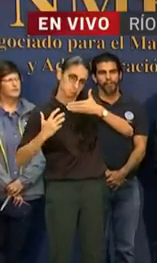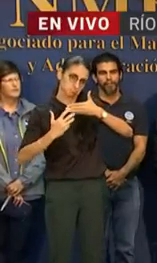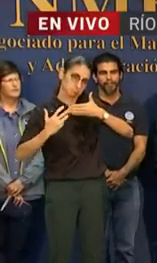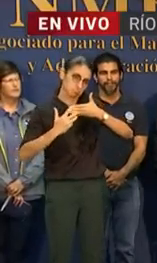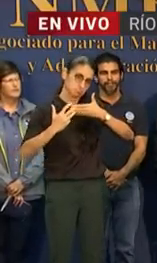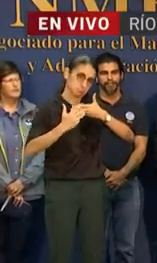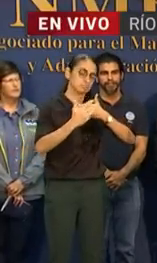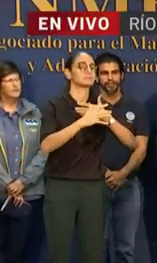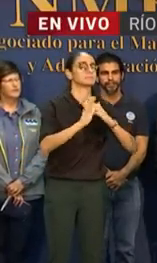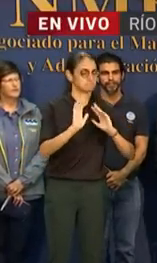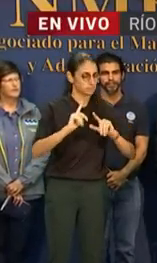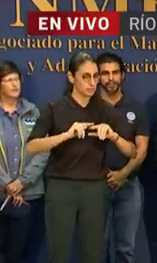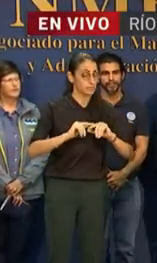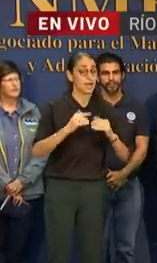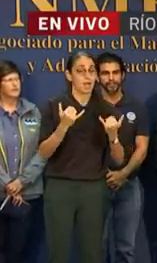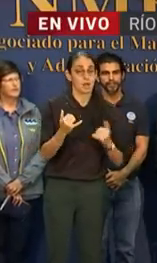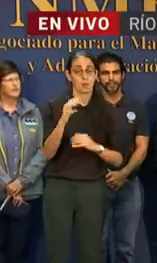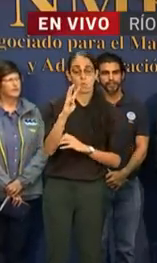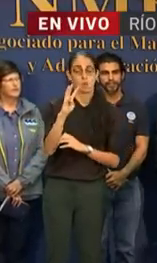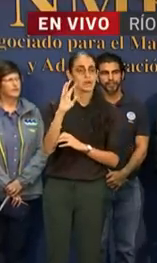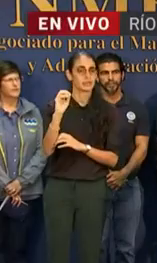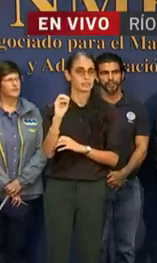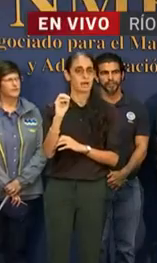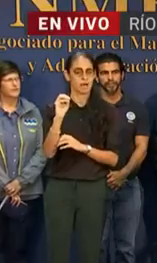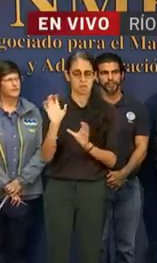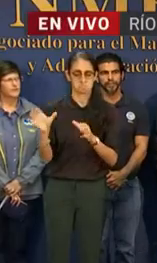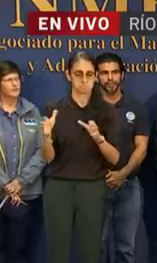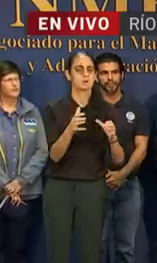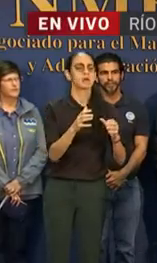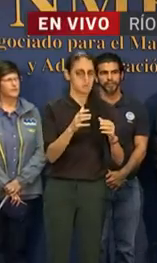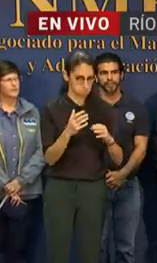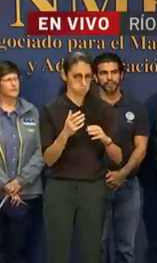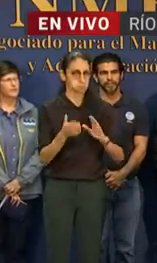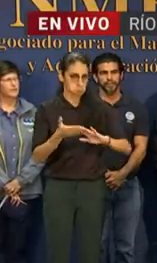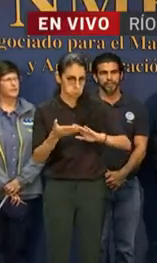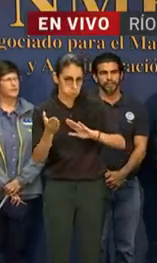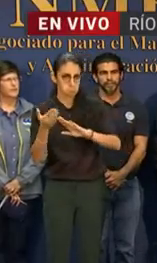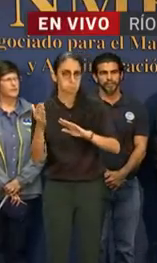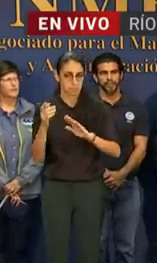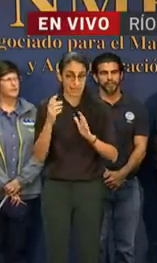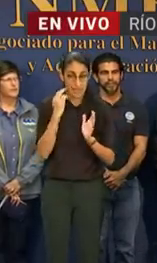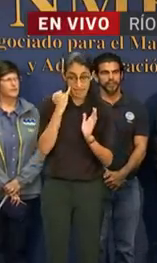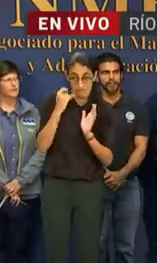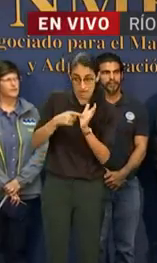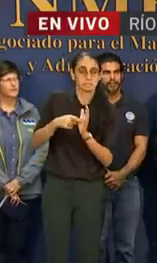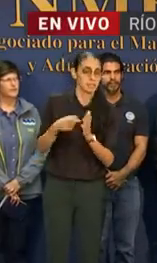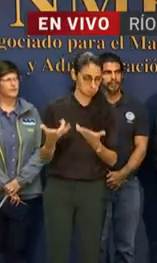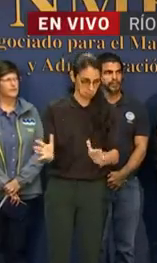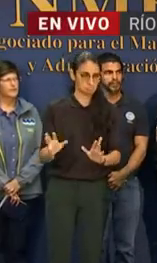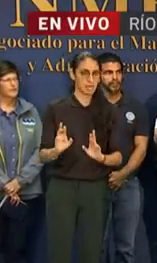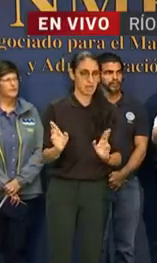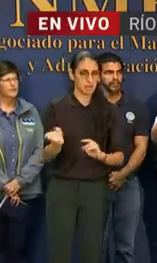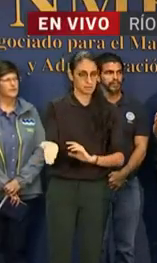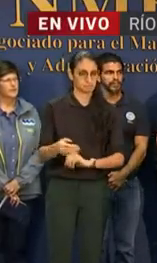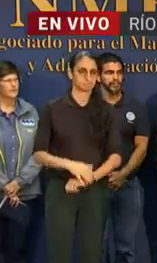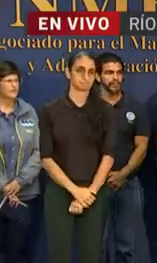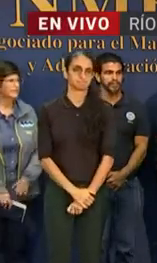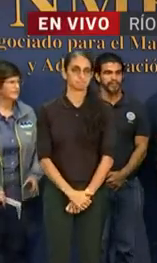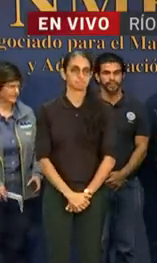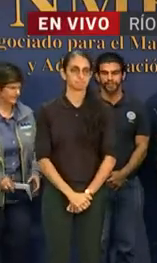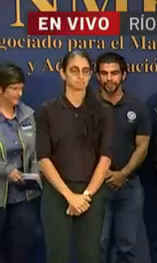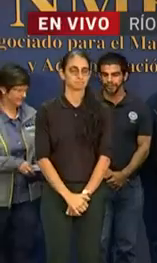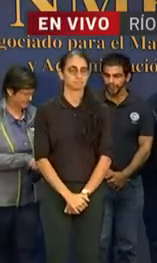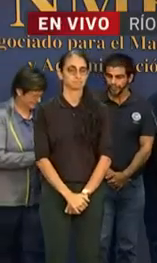DEMANDA ESTA 923 MW. DEPENDE